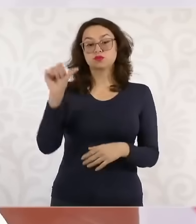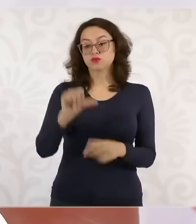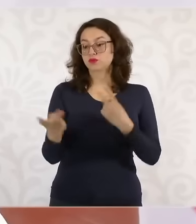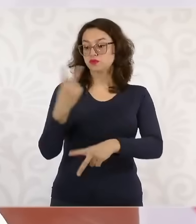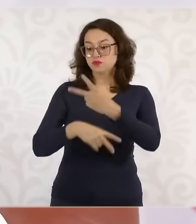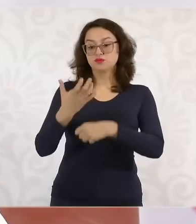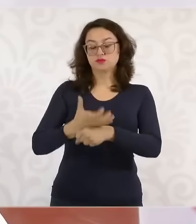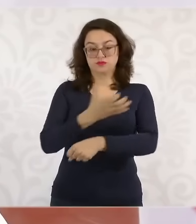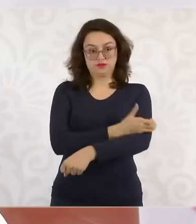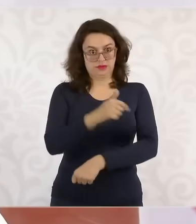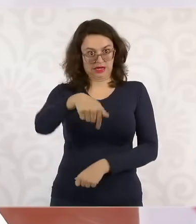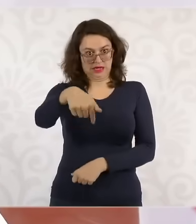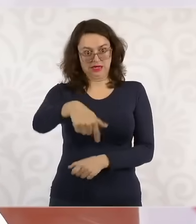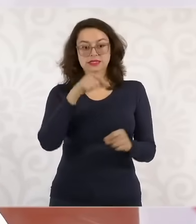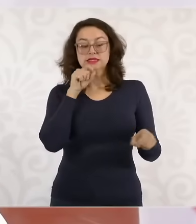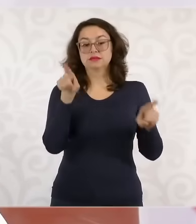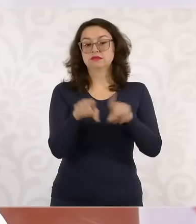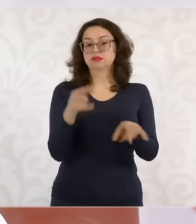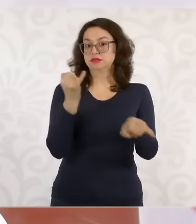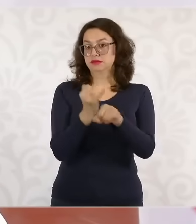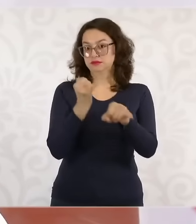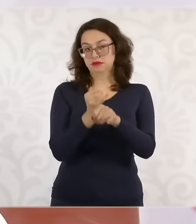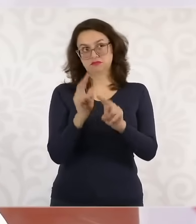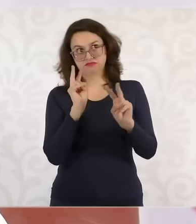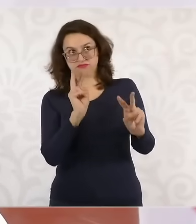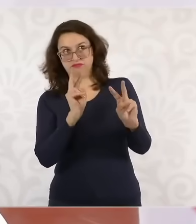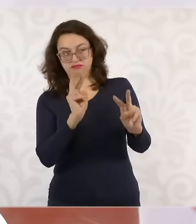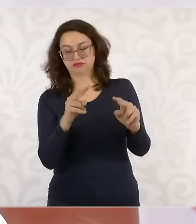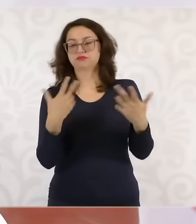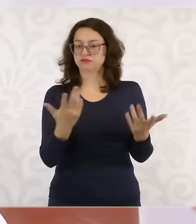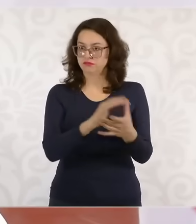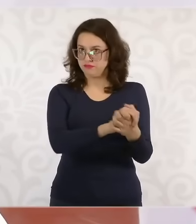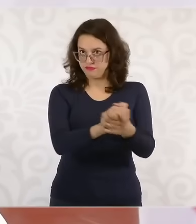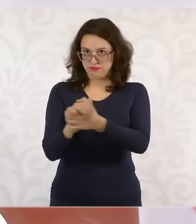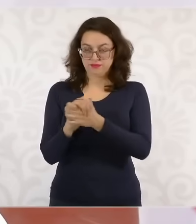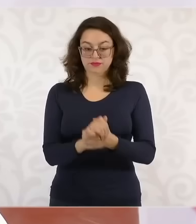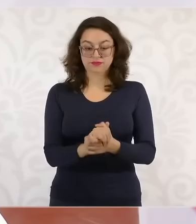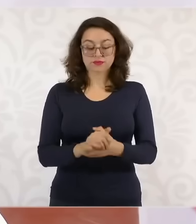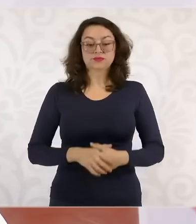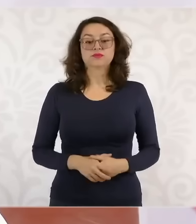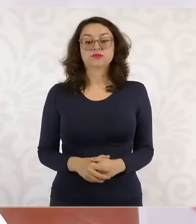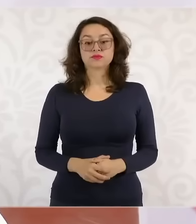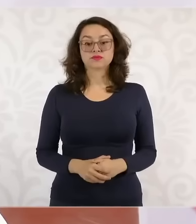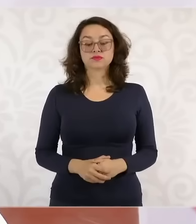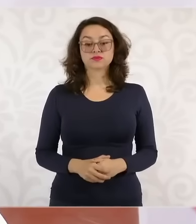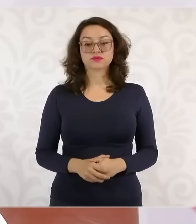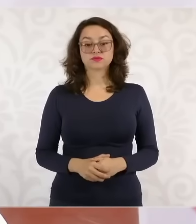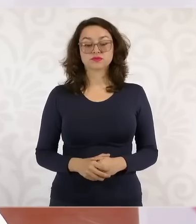nos siguen a través de las redes sociales del gobierno de México. Como ustedes saben, el día